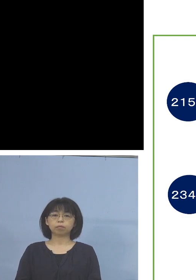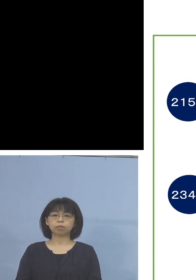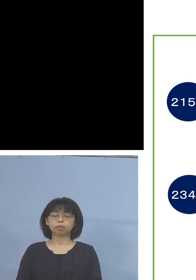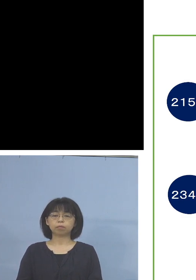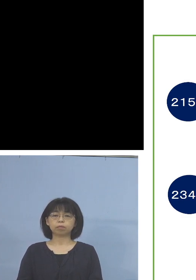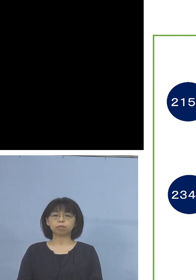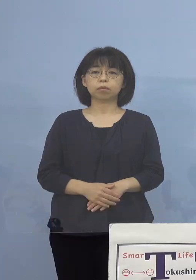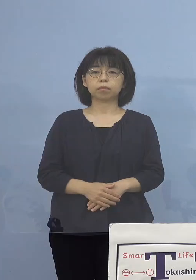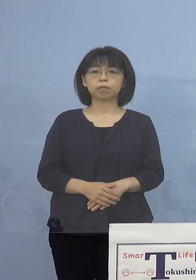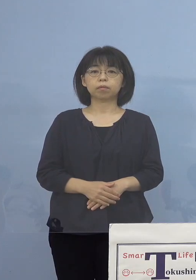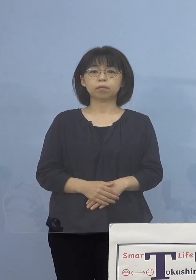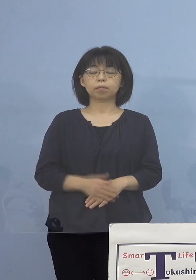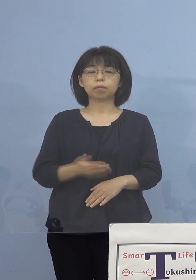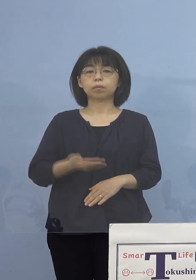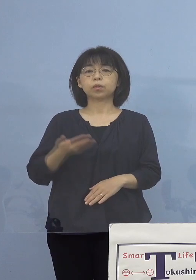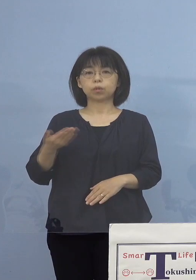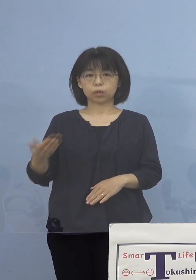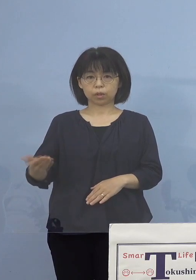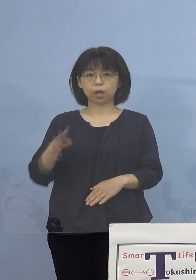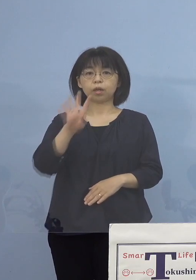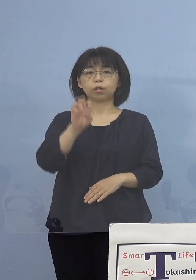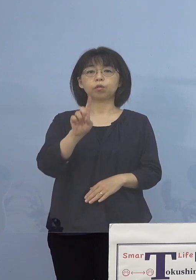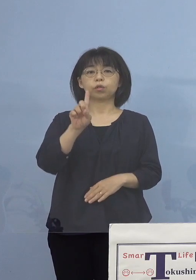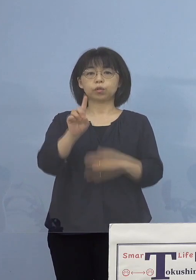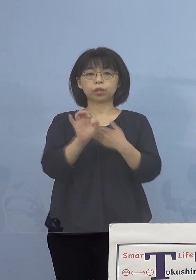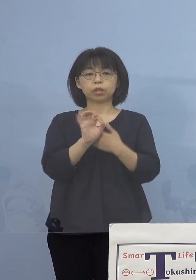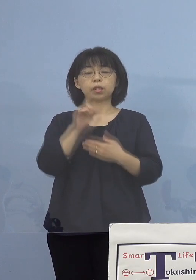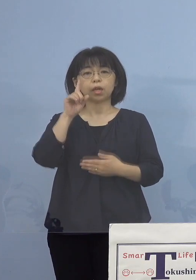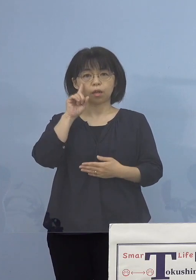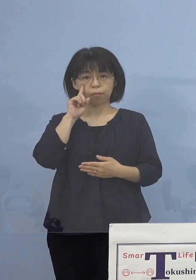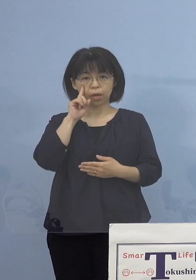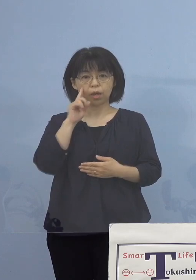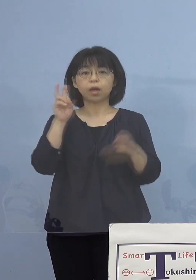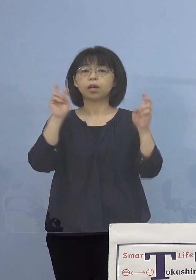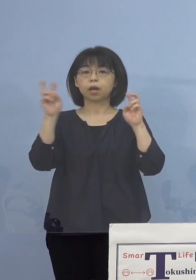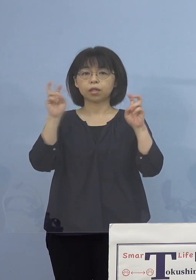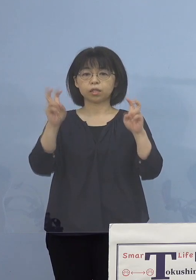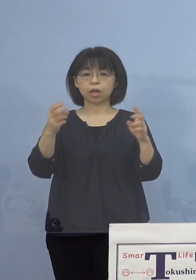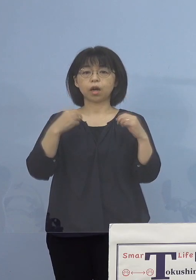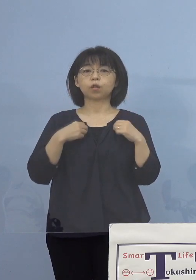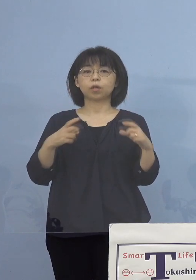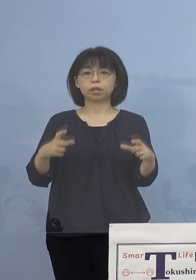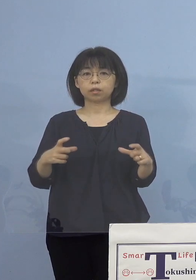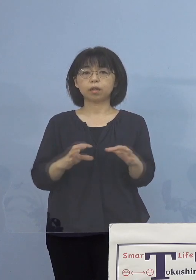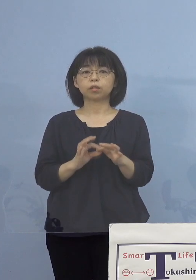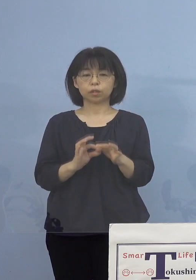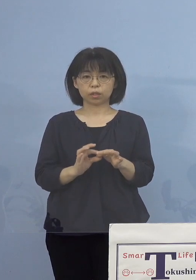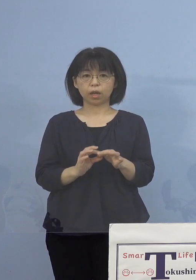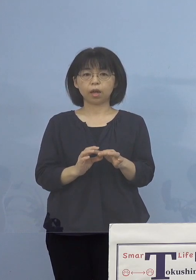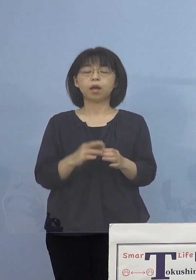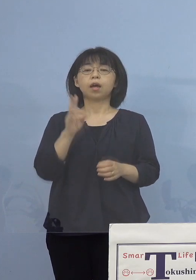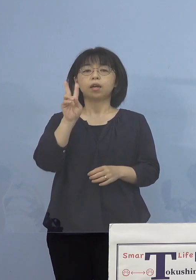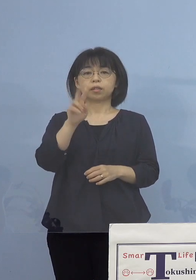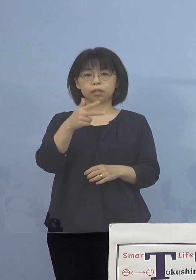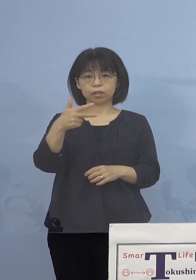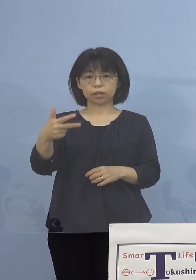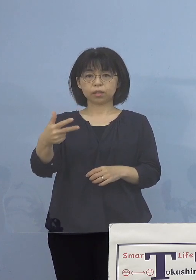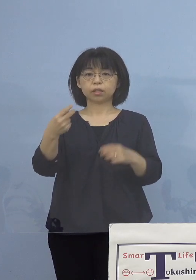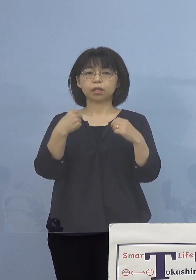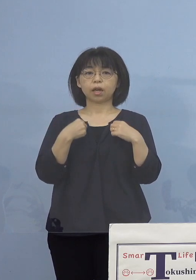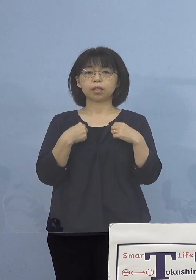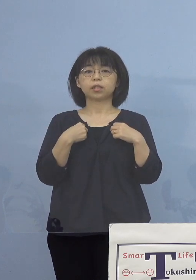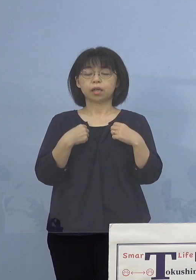続いて、「41例目会社（関連）クラスター」について 新たに二次感染1名の陽性が確認されました